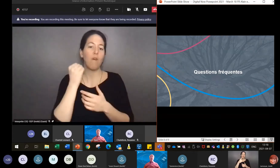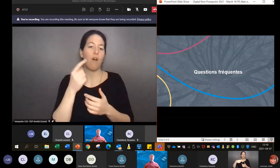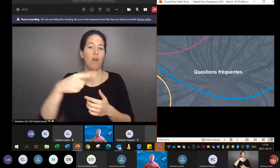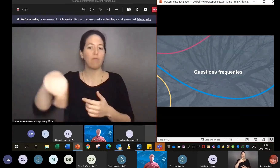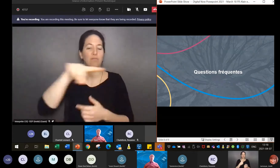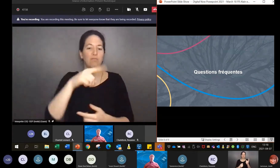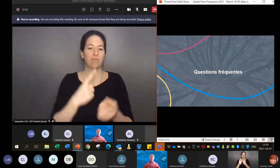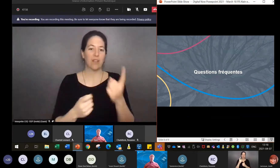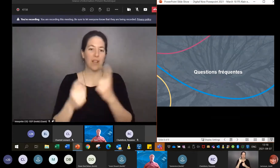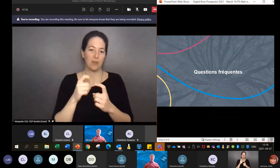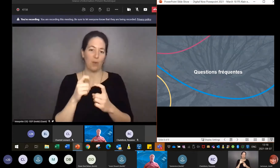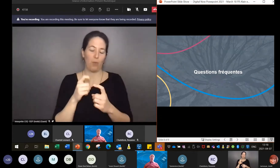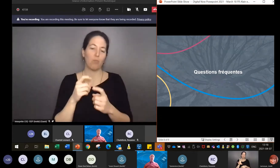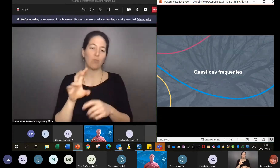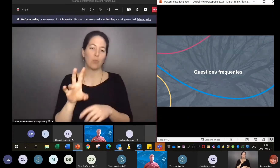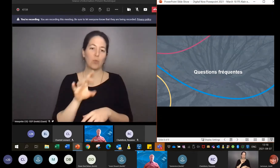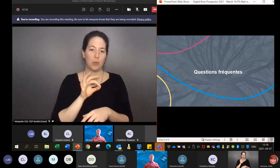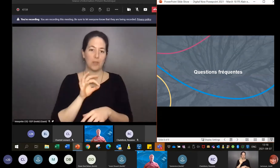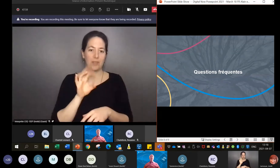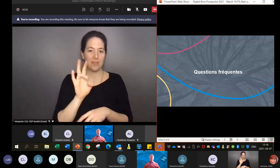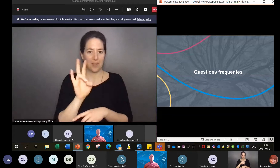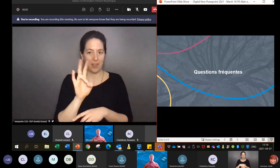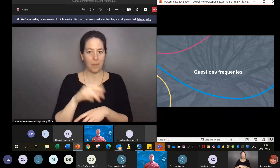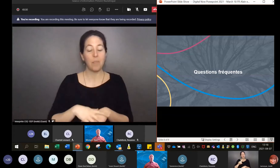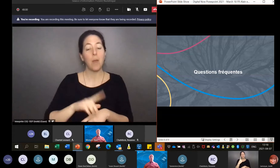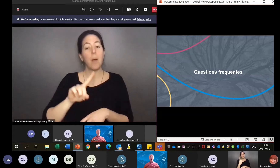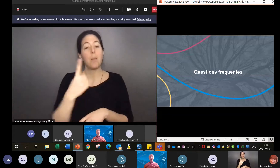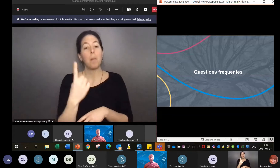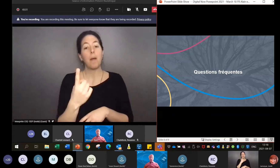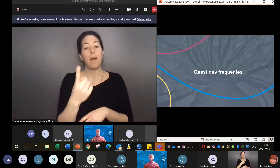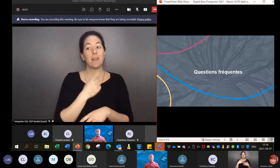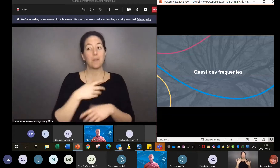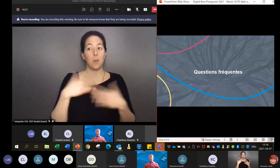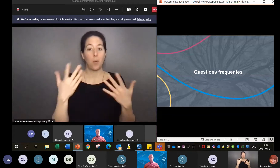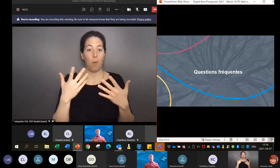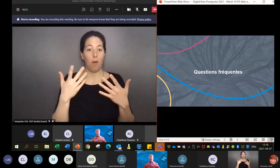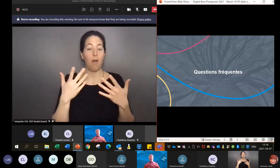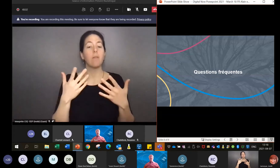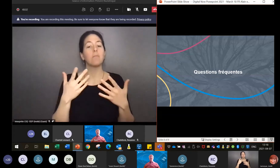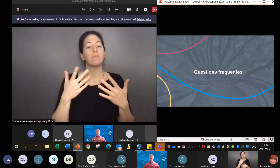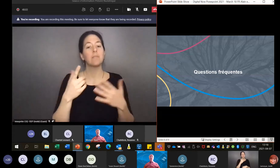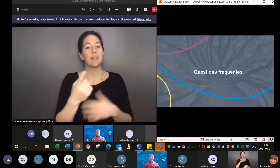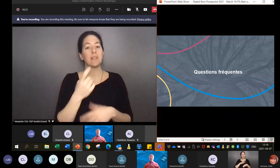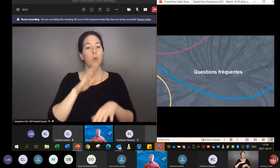La première question qui nous revient souvent, c’est toute la question